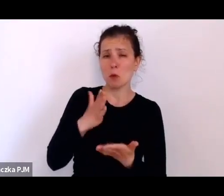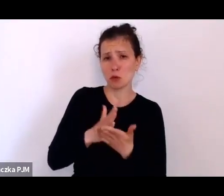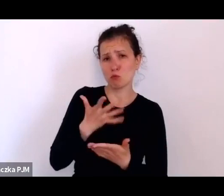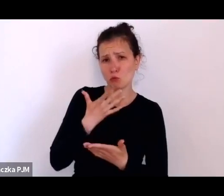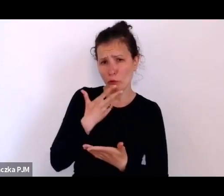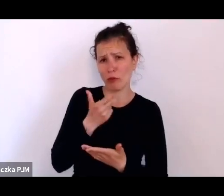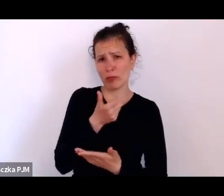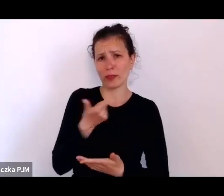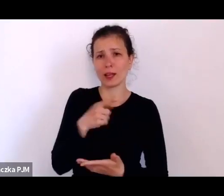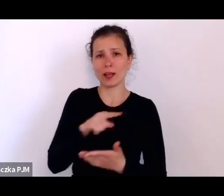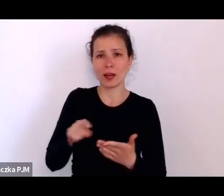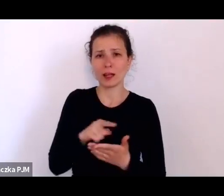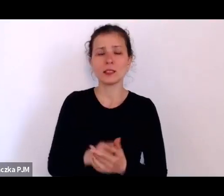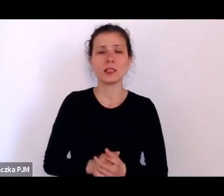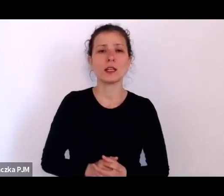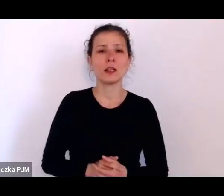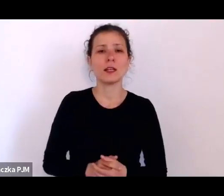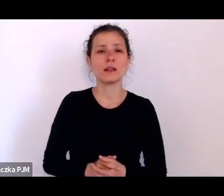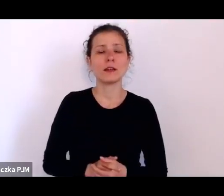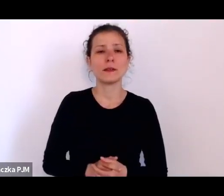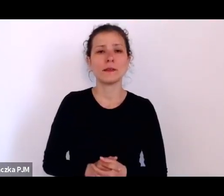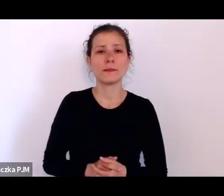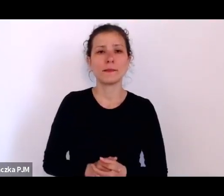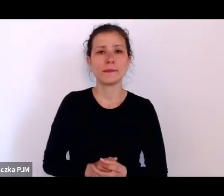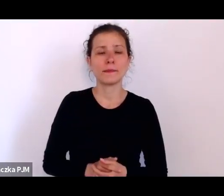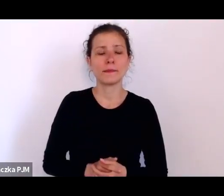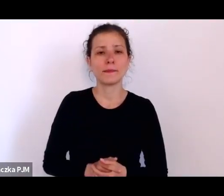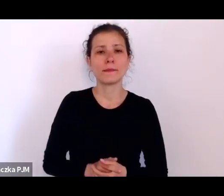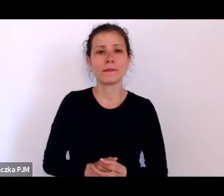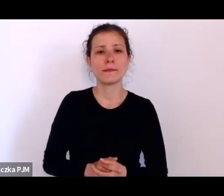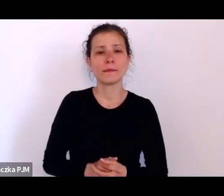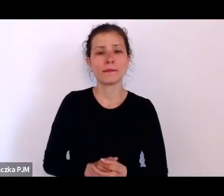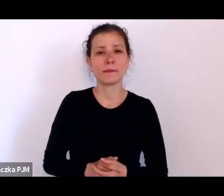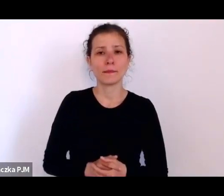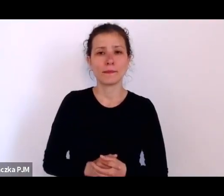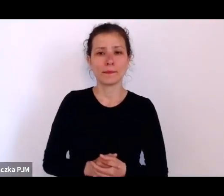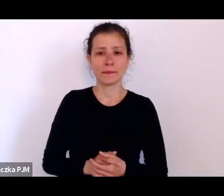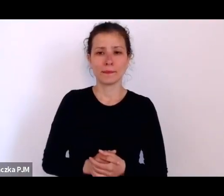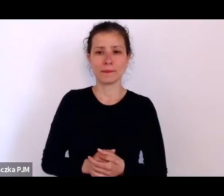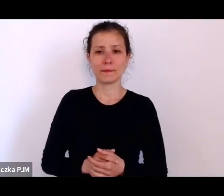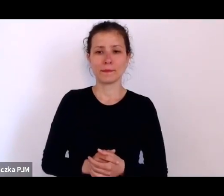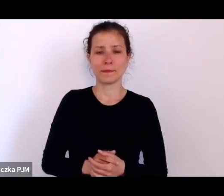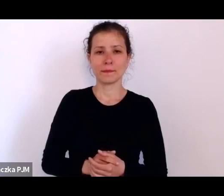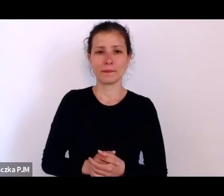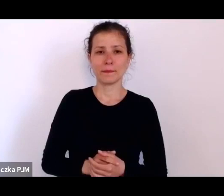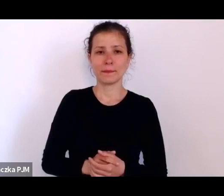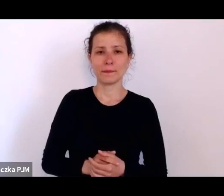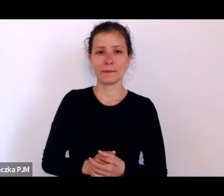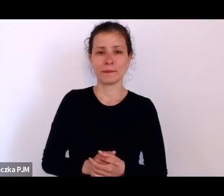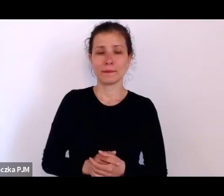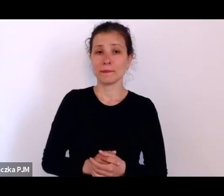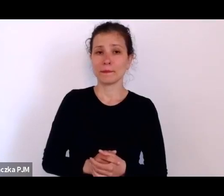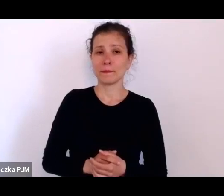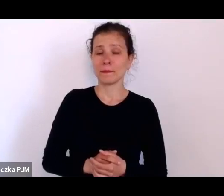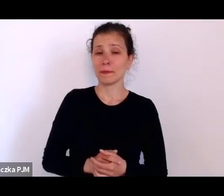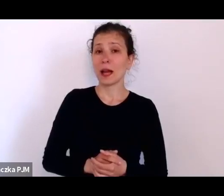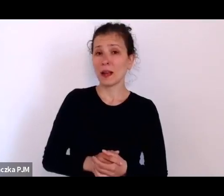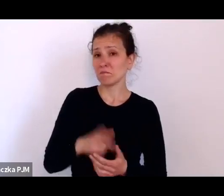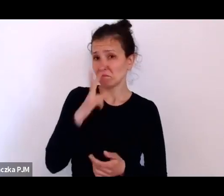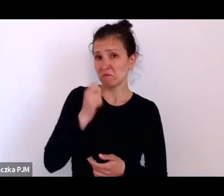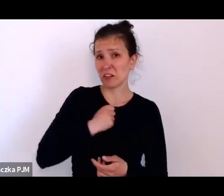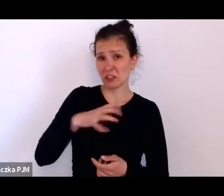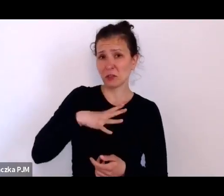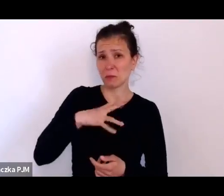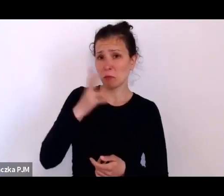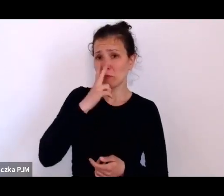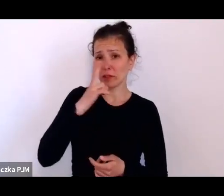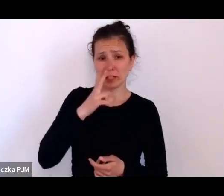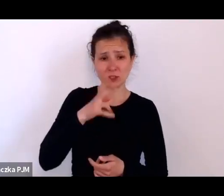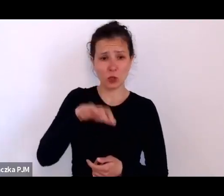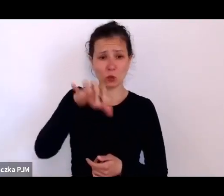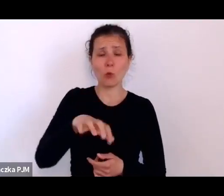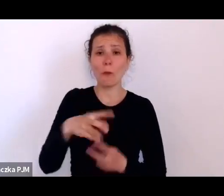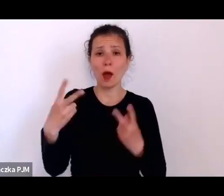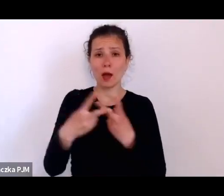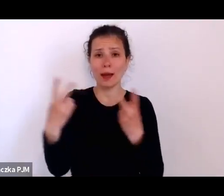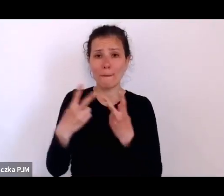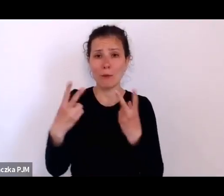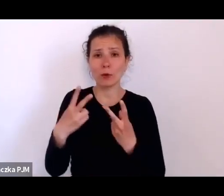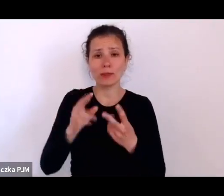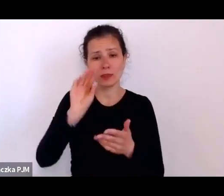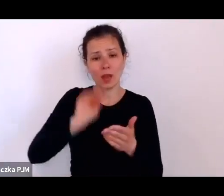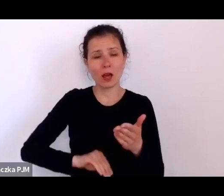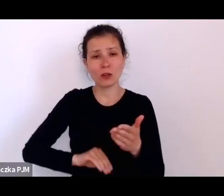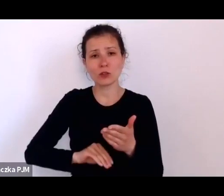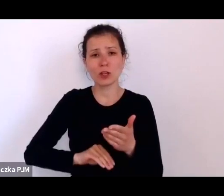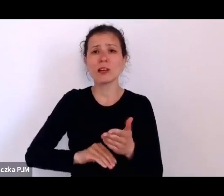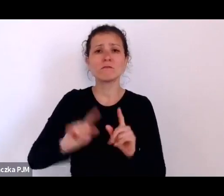co się może tak najbardziej wyraziście wyartykułowało w tych reportażach z Annopola